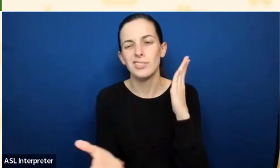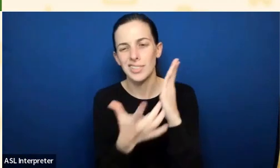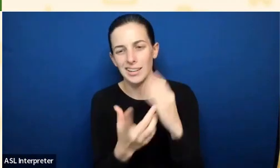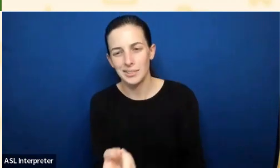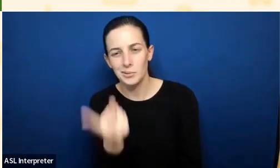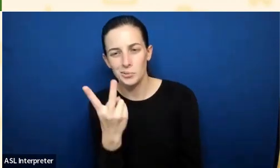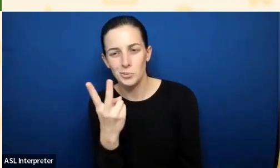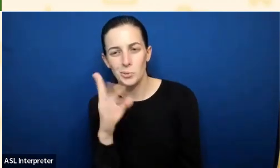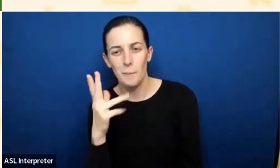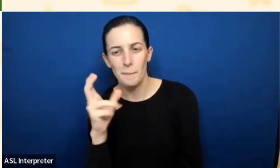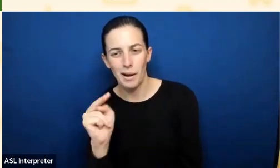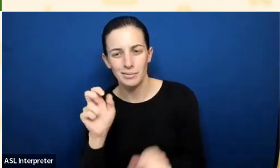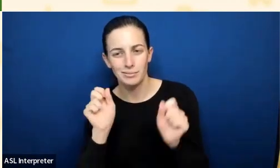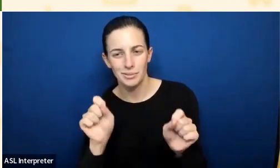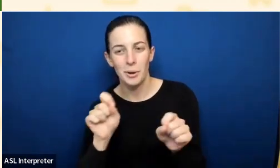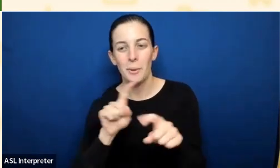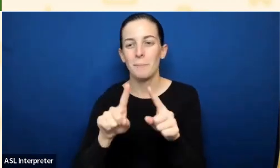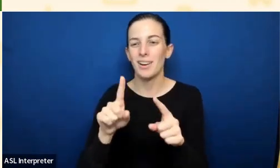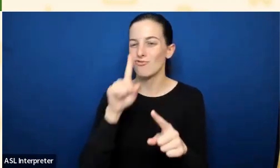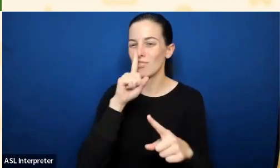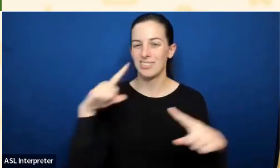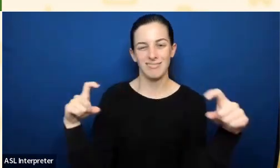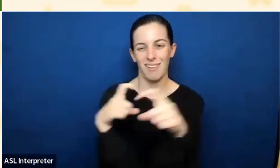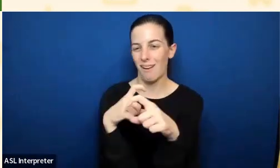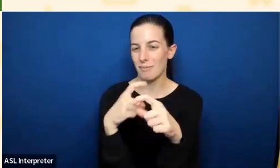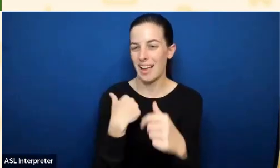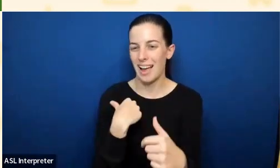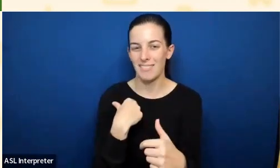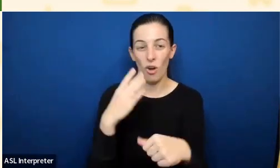agrega complejidad innecesaria. Nunca vamos a tener más que encendido o apagado,